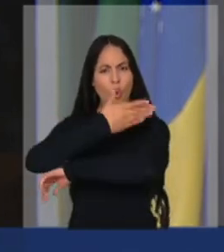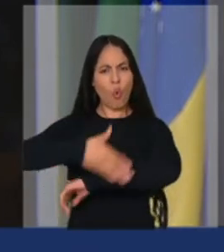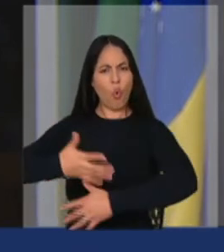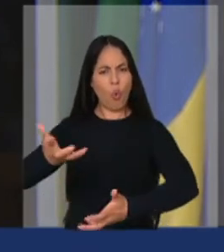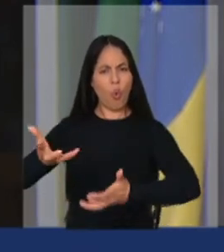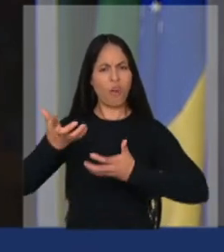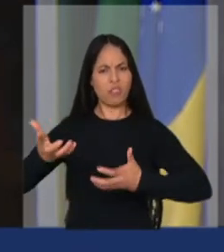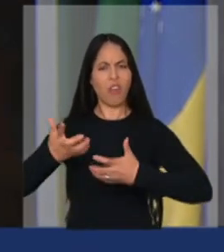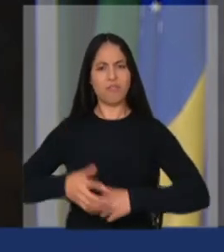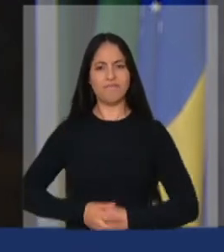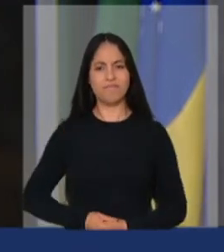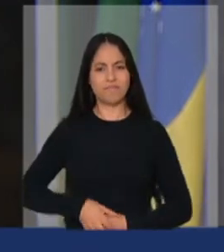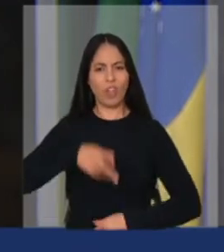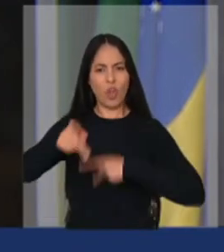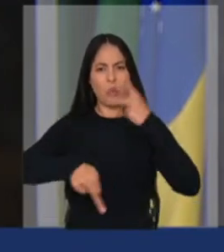URNAS? ESTA É A LÓGICA. TEMOS URNAS DE PRIMEIRA